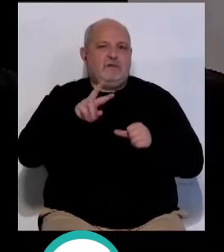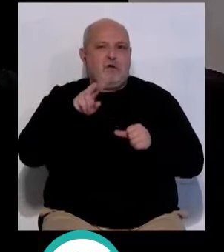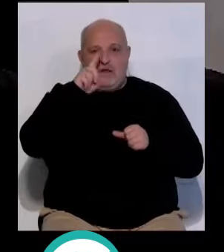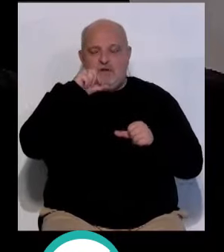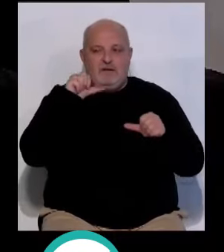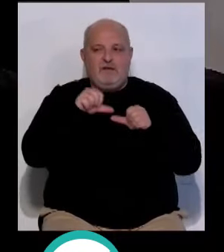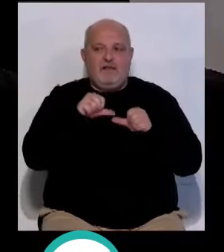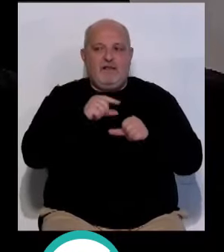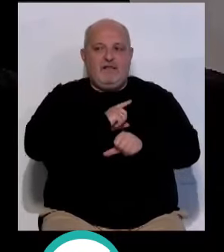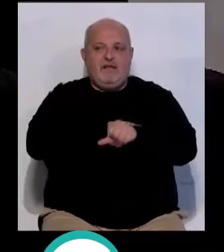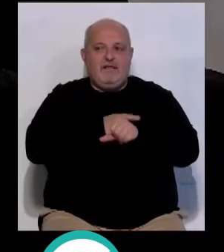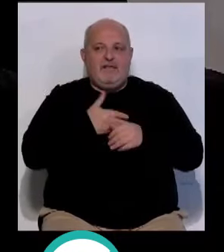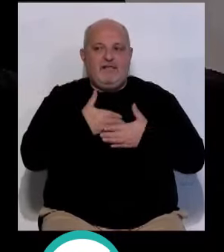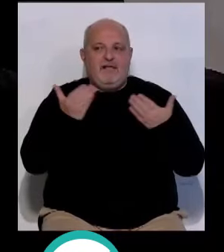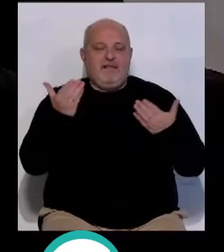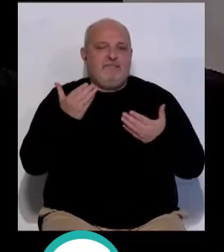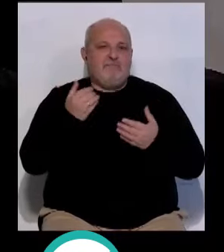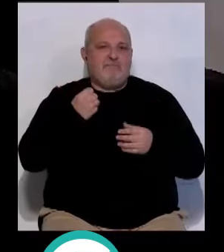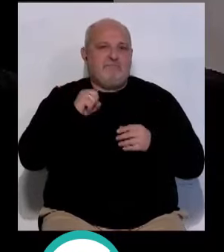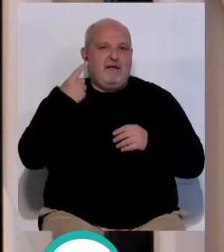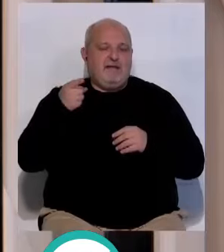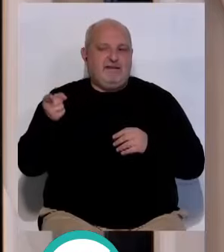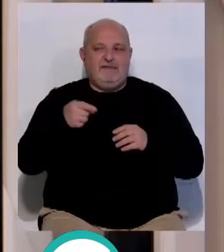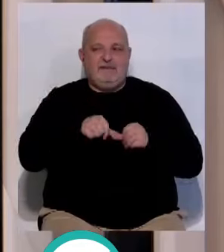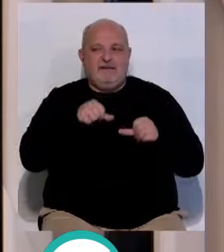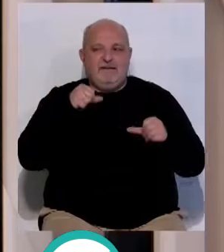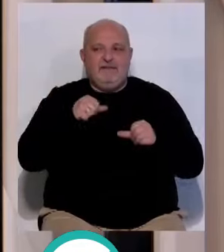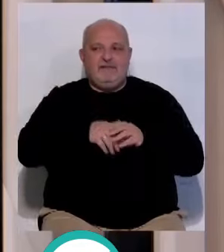haciendo deporte en el diario o sea me rec así O sea ha pegado un homenaje alelo ahí sin darse